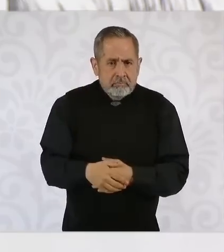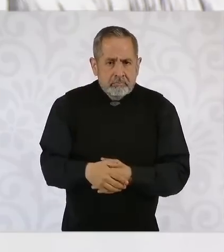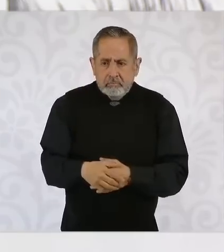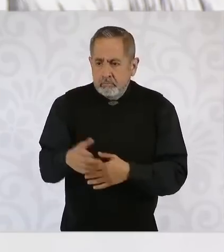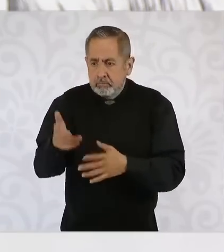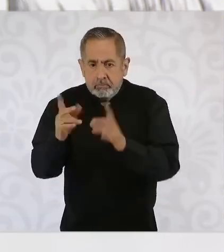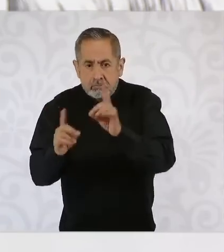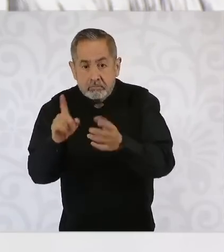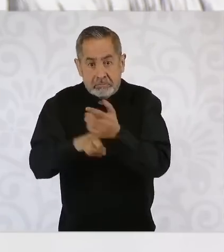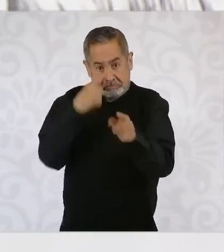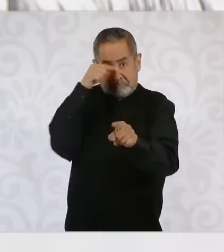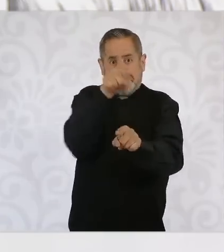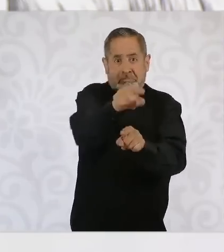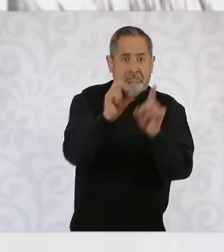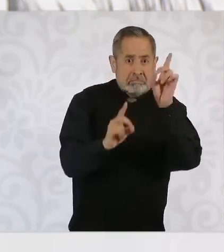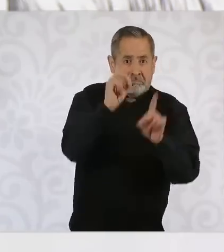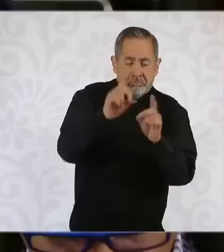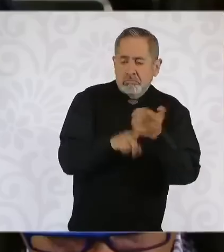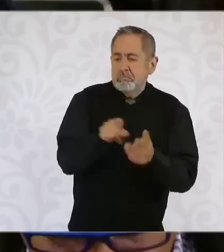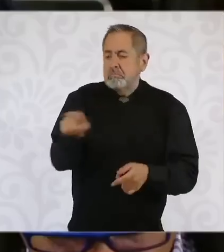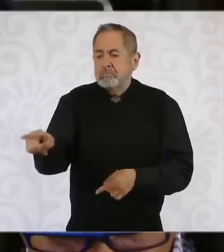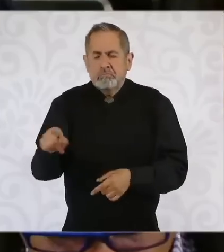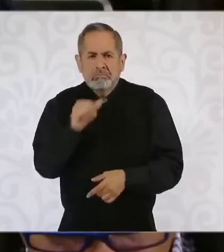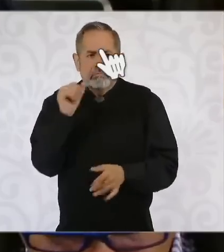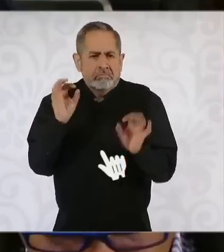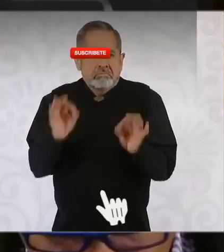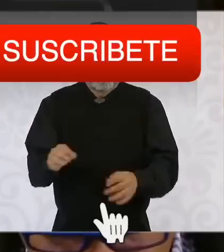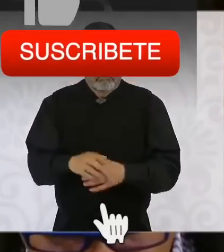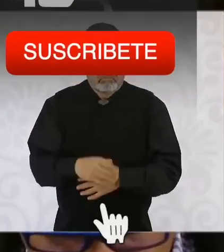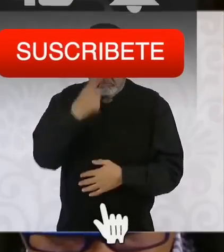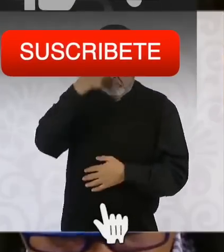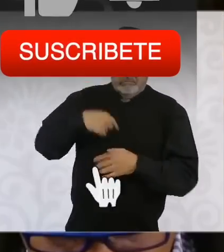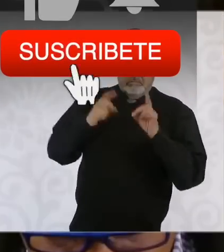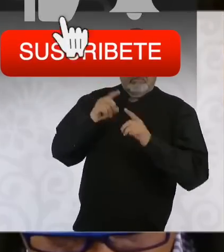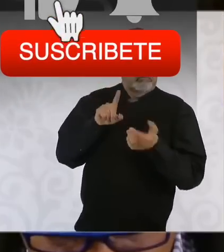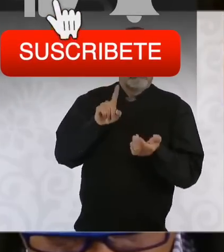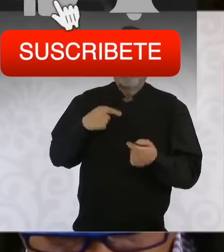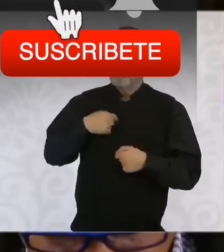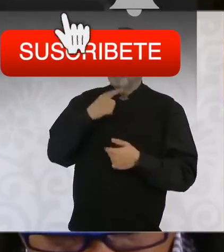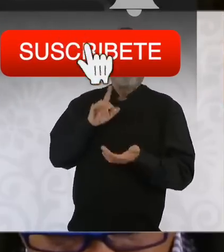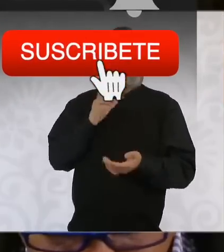ti pero es voluntad política presidenta no no para mí para los honores porque eso es